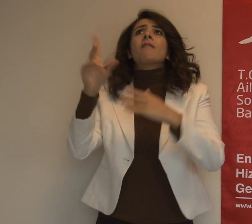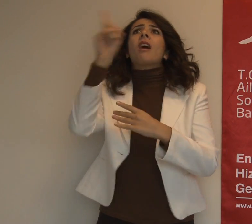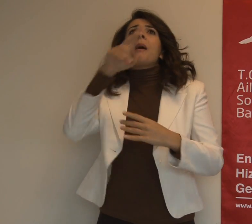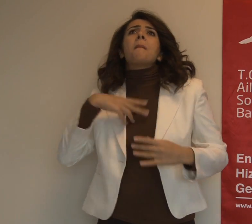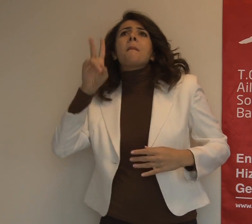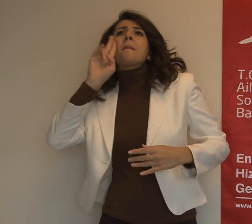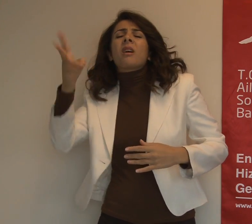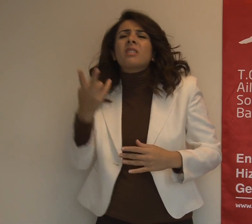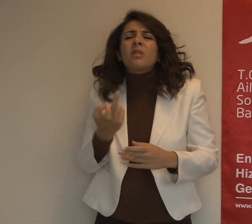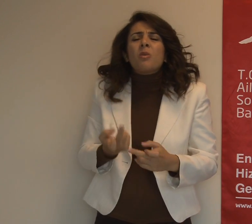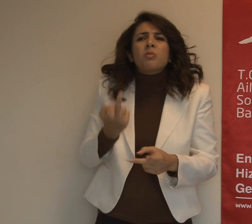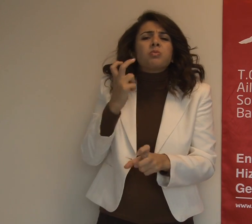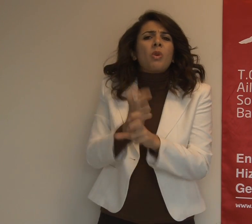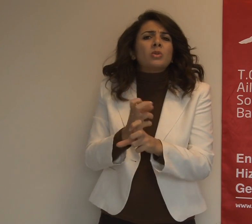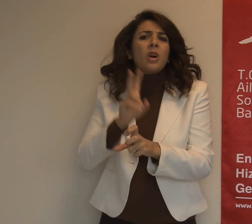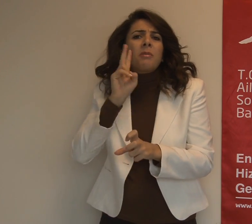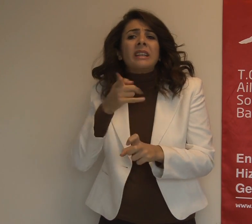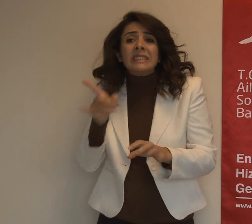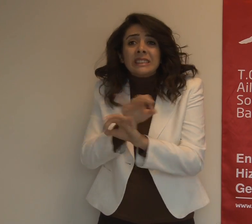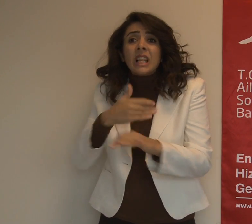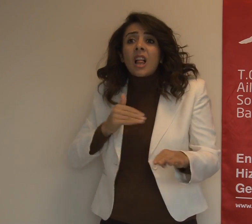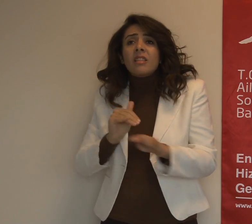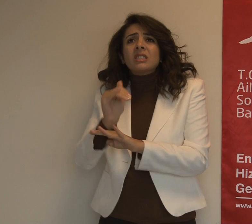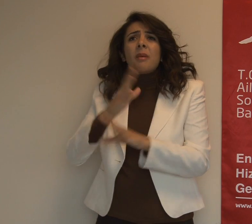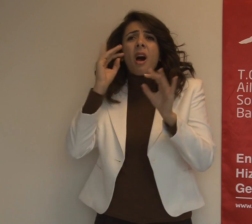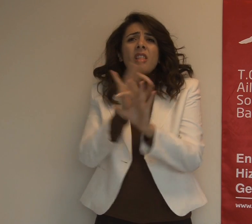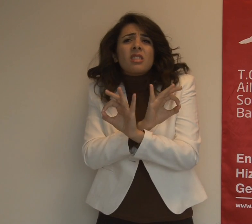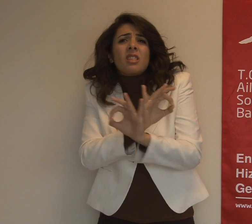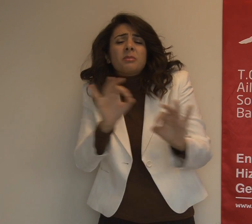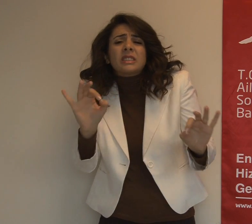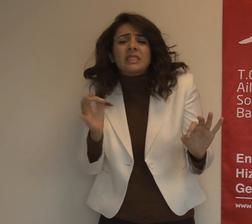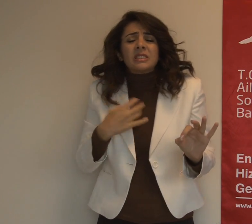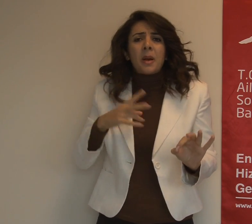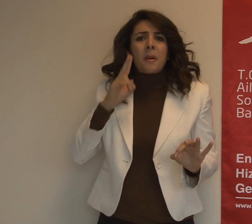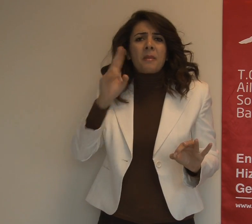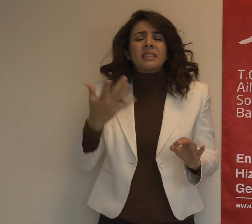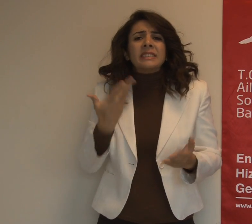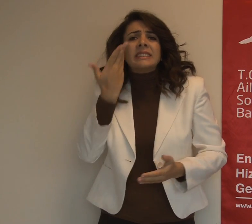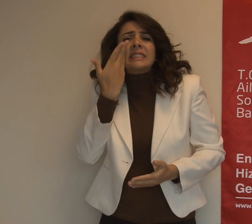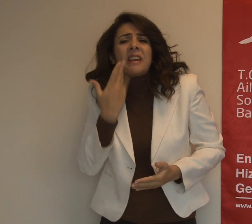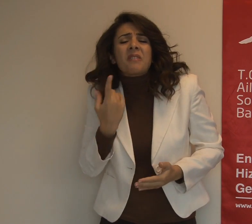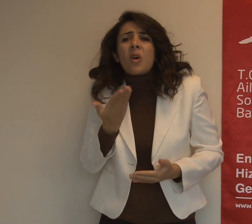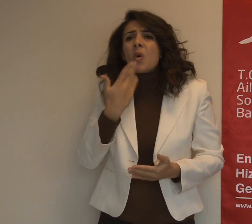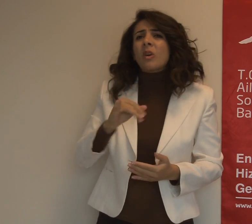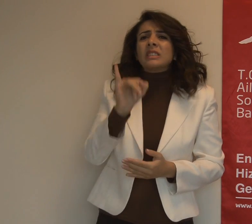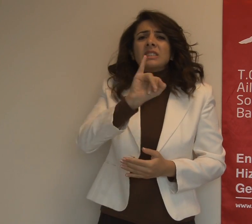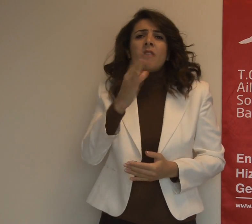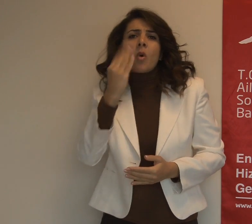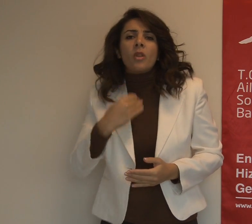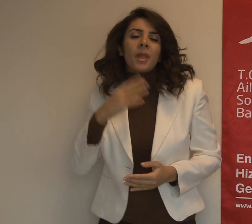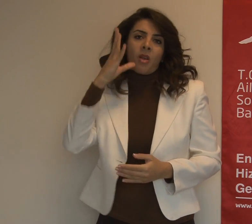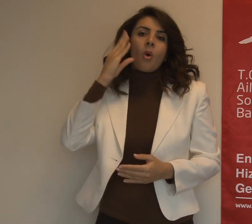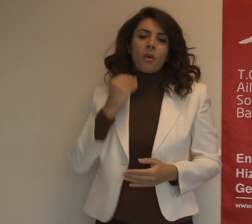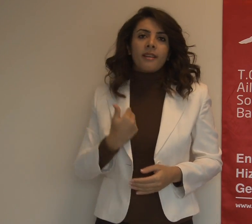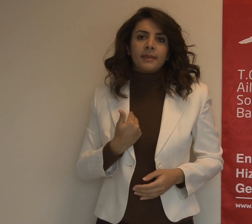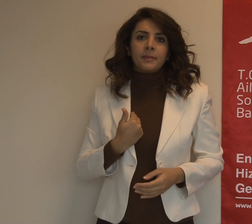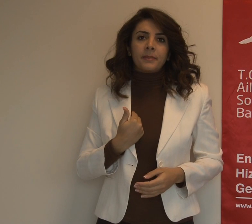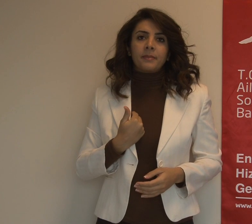Sizsiz gökyüzünün hiçbir anlamı olmadığını, sizsiz yaşamın ne kadar anlamsız ve cılız olduğunu öğrendim.